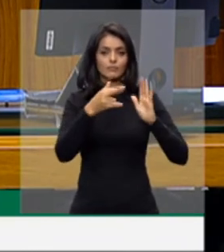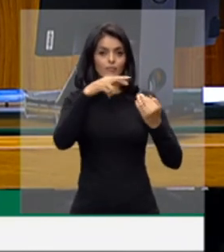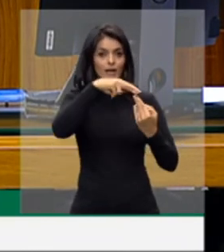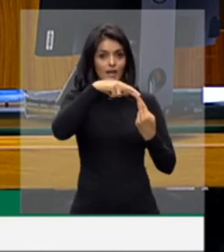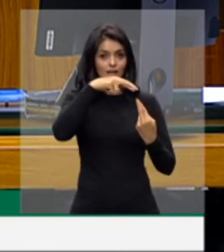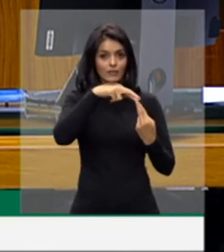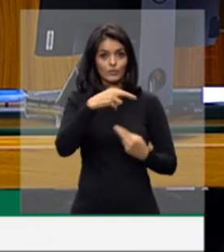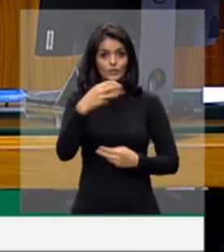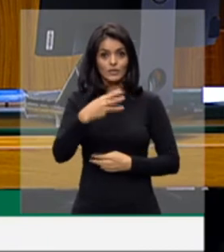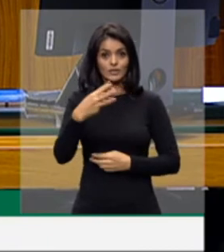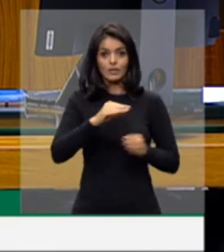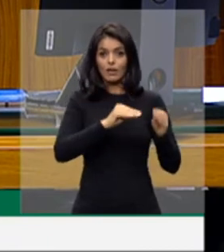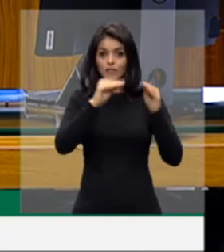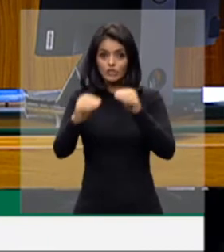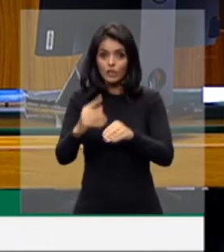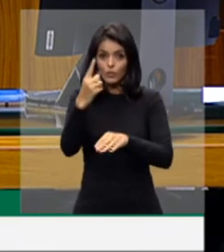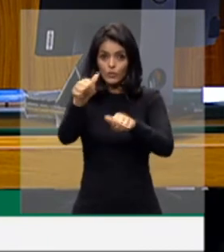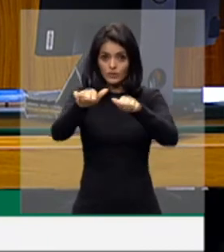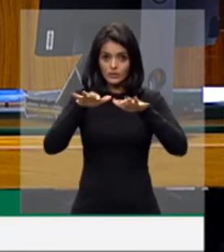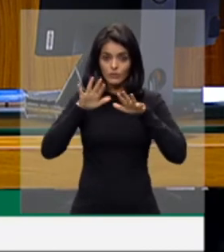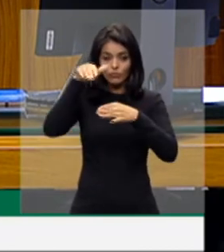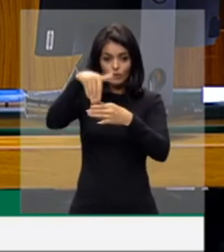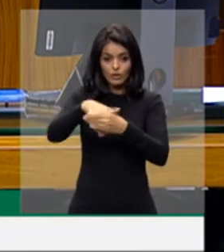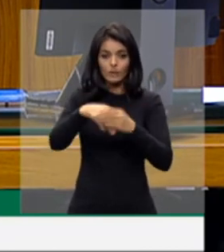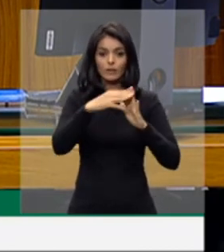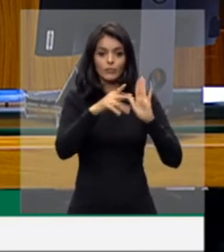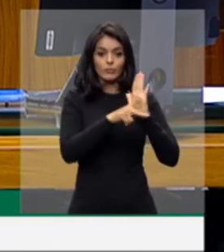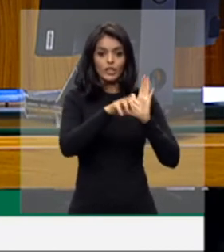LIDO, PARECER. -- [DEPUTADO]: REQUERIMENTO DE ADIAMENTO DE VOTAÇÃO, REQUER NOS TERMOS